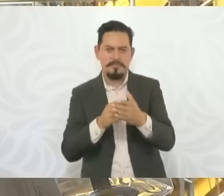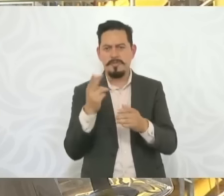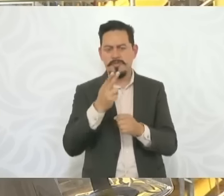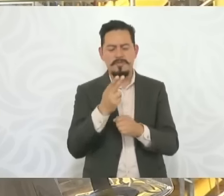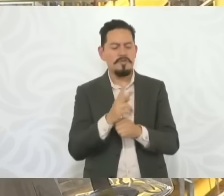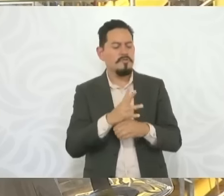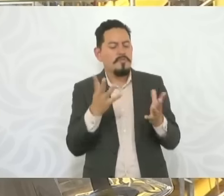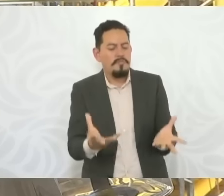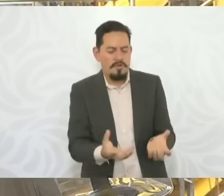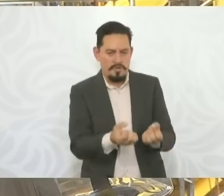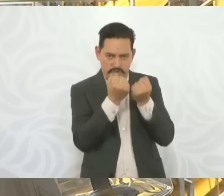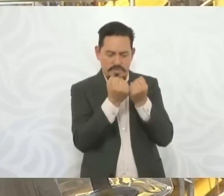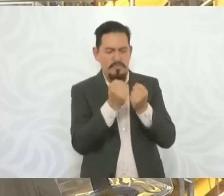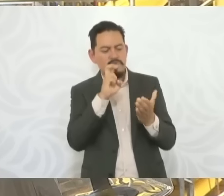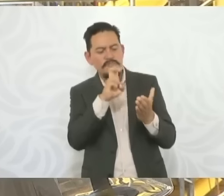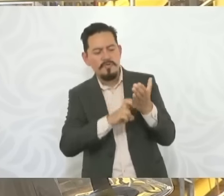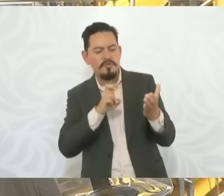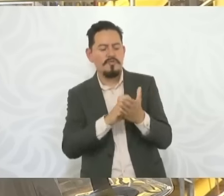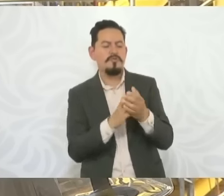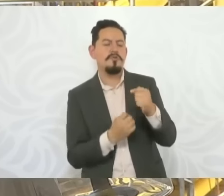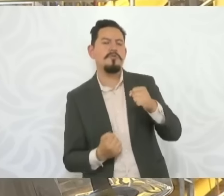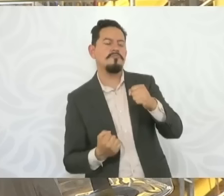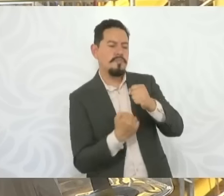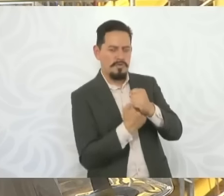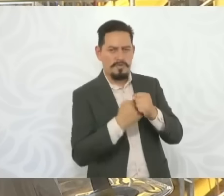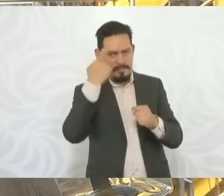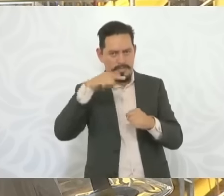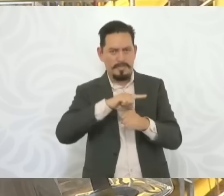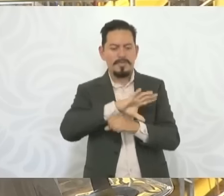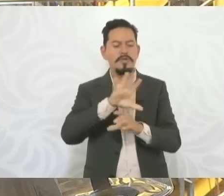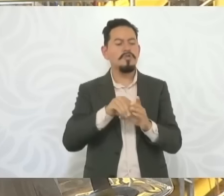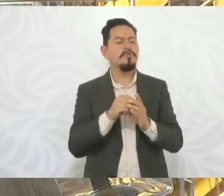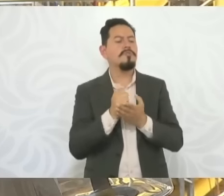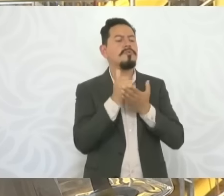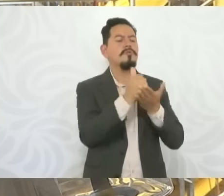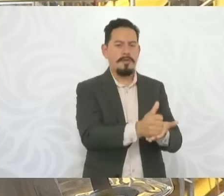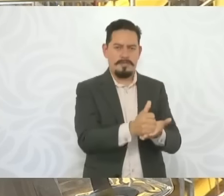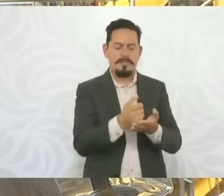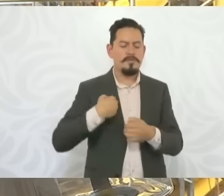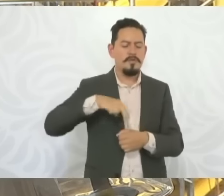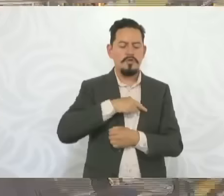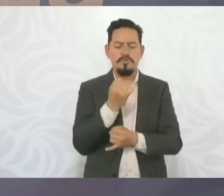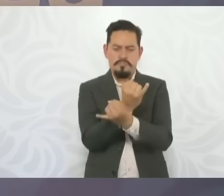recuperación, fortalecimiento y al cabo de reafirmación de nuestra soberanía nacional,